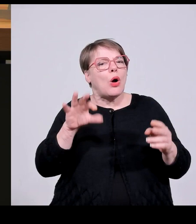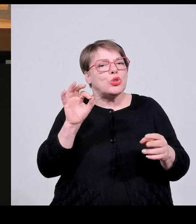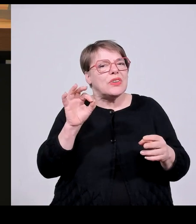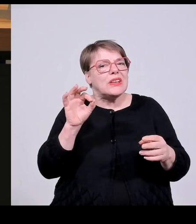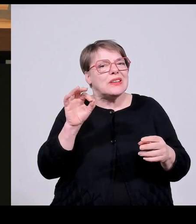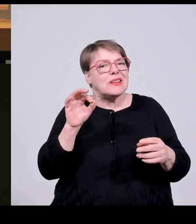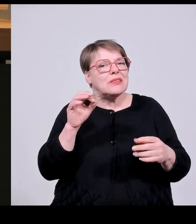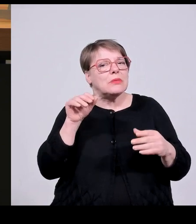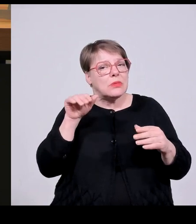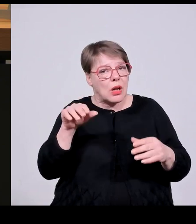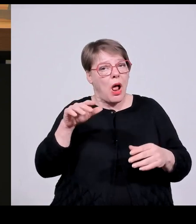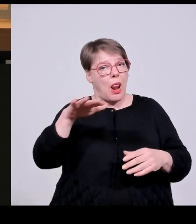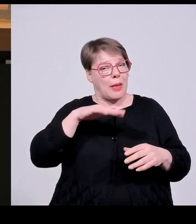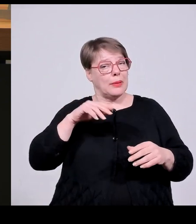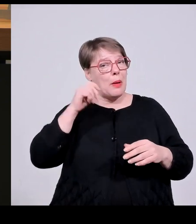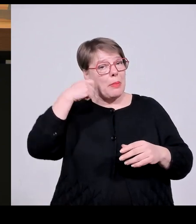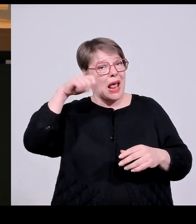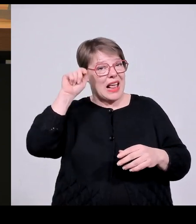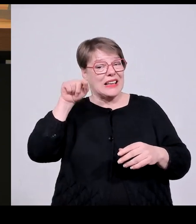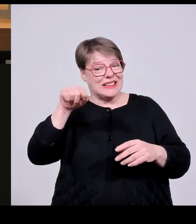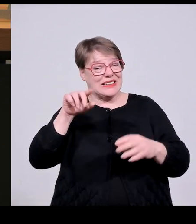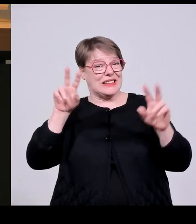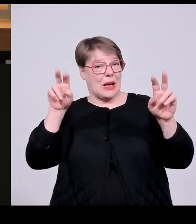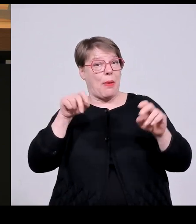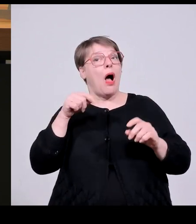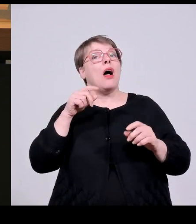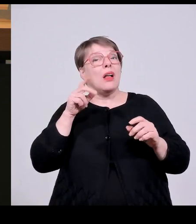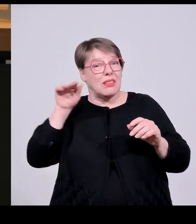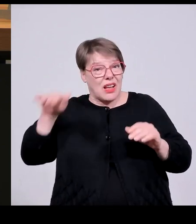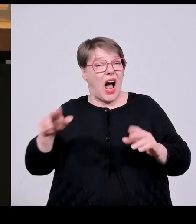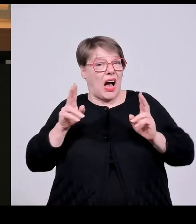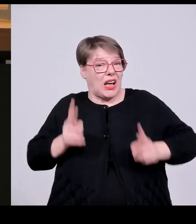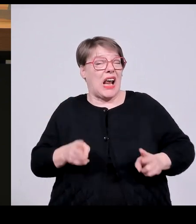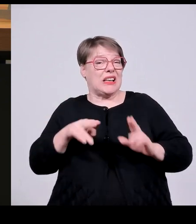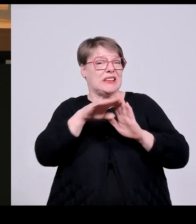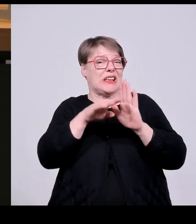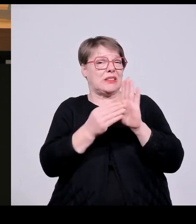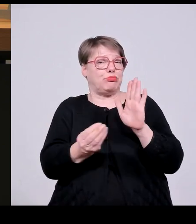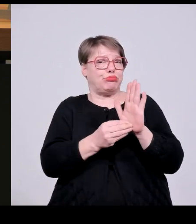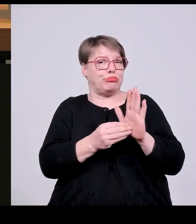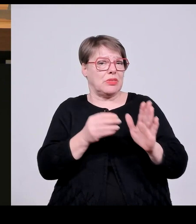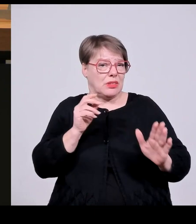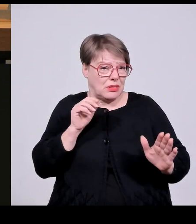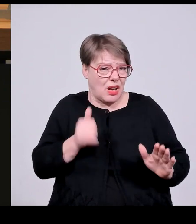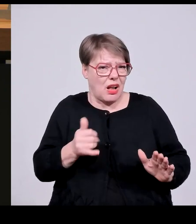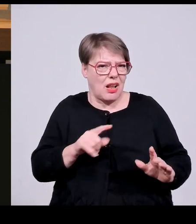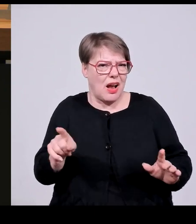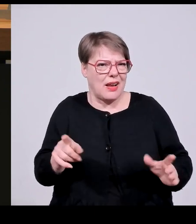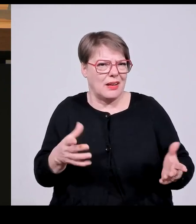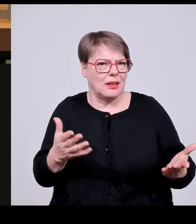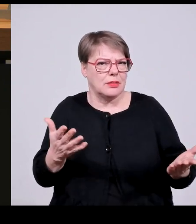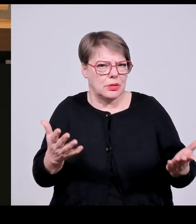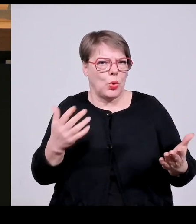sondern nur diejenigen auf den landeseigenen Flächen. Und was fordert die Fraktion Die Linke?